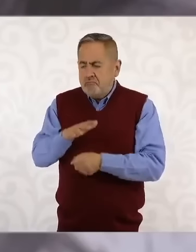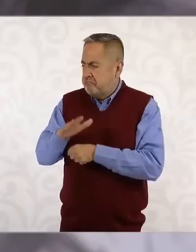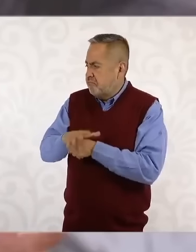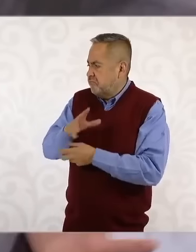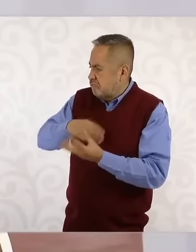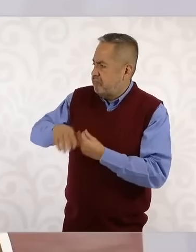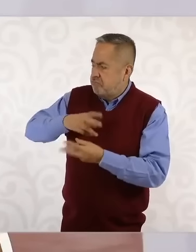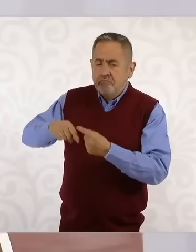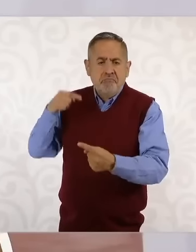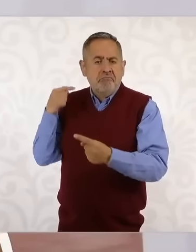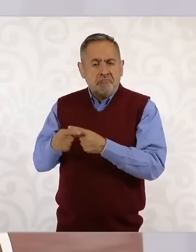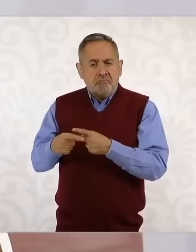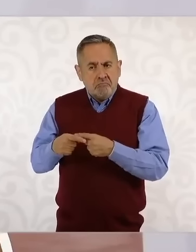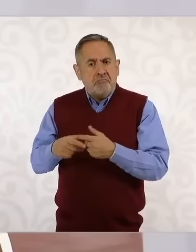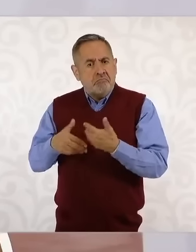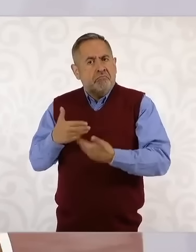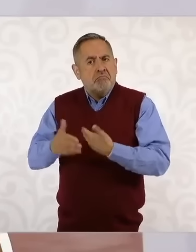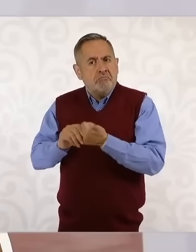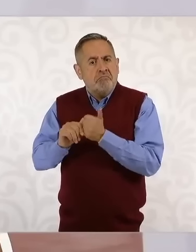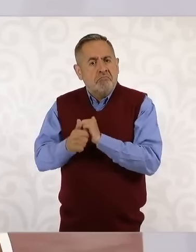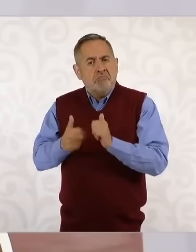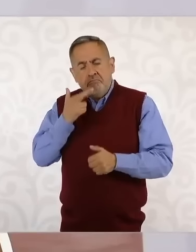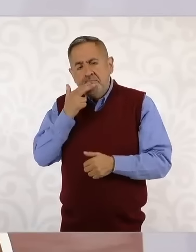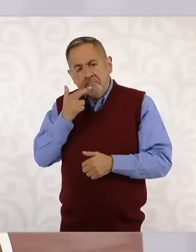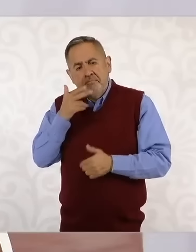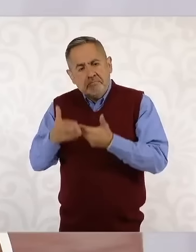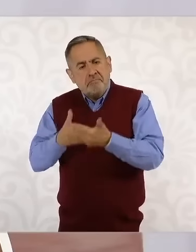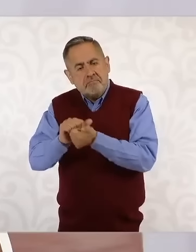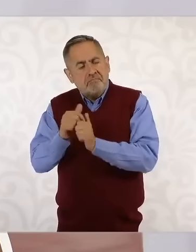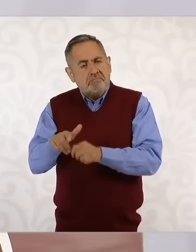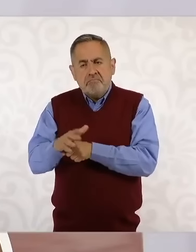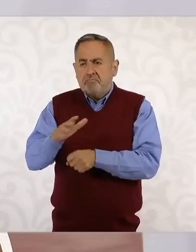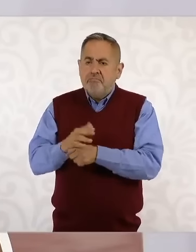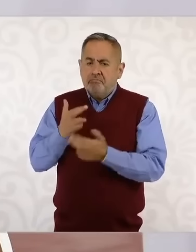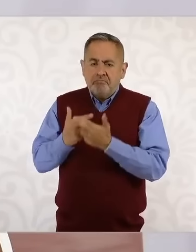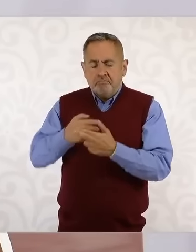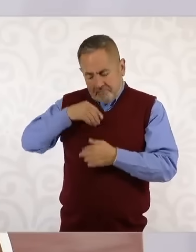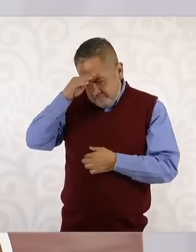durante los últimos años ha desarrollado y que le permitan llevar a cabo este este plan de expansión